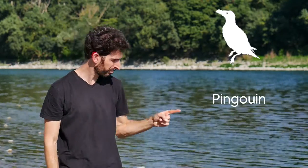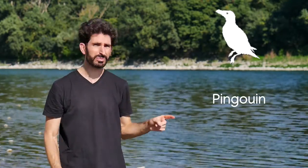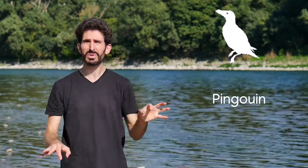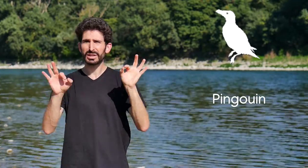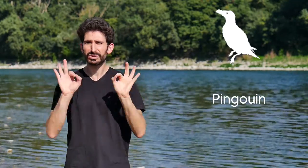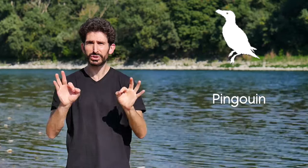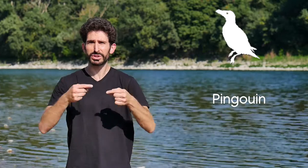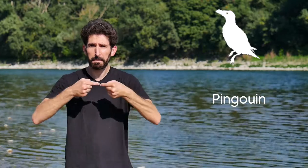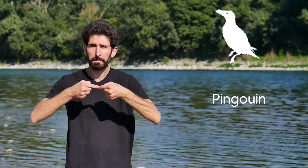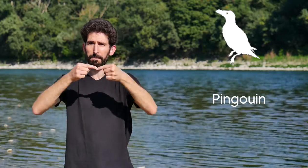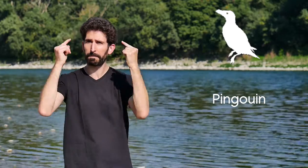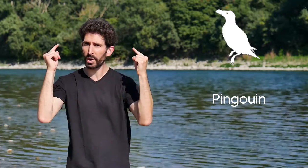est désigné par le mot "pingouin".